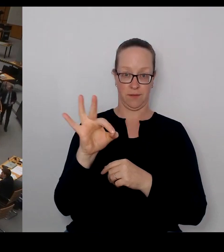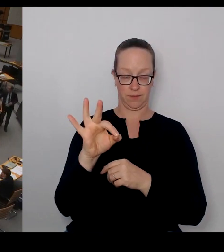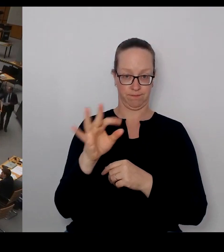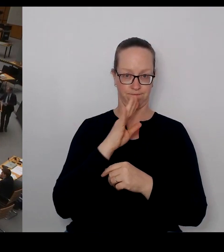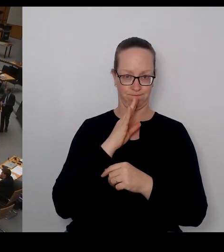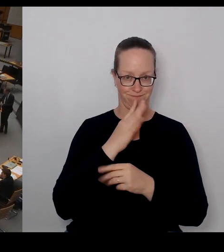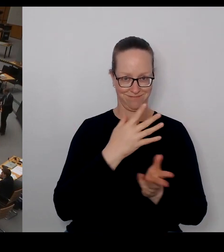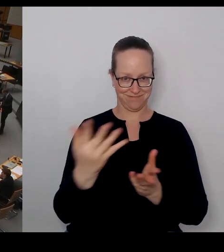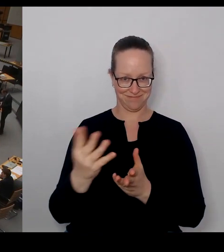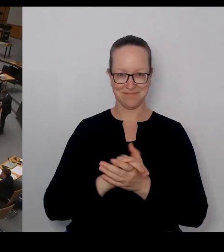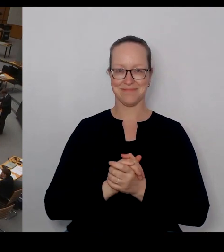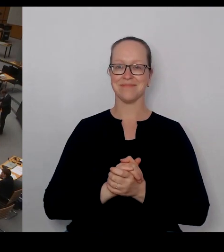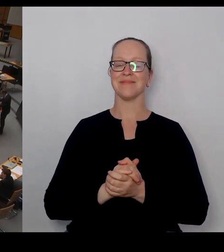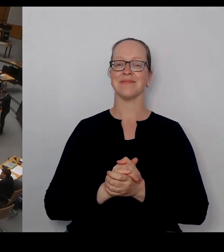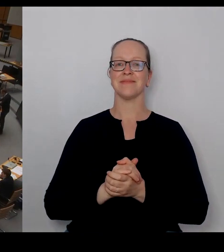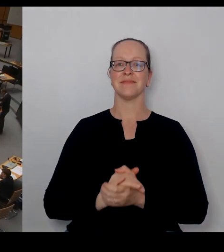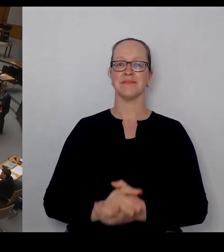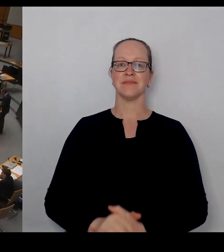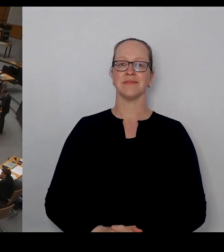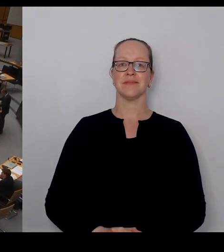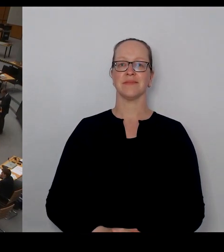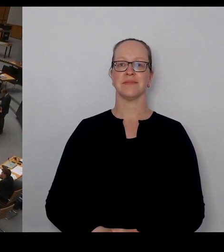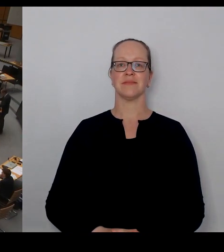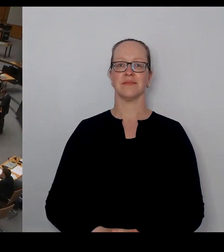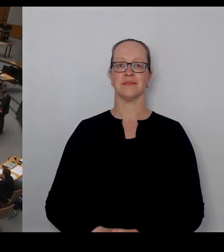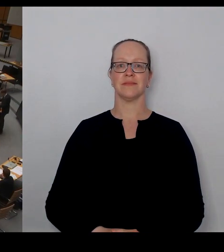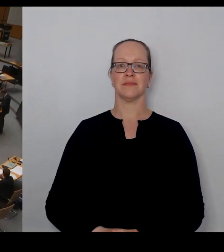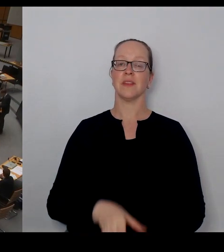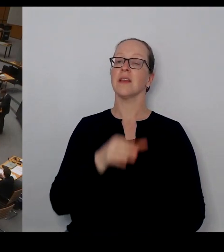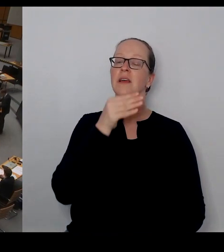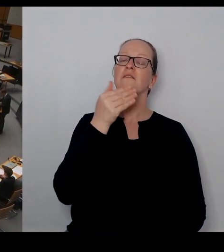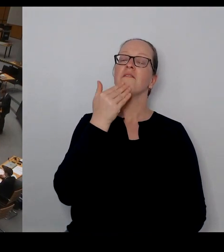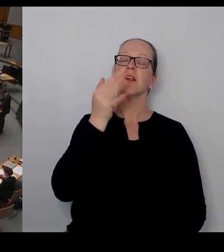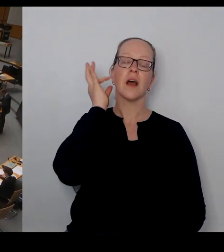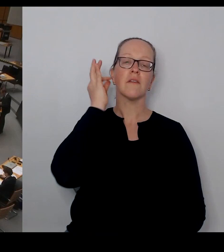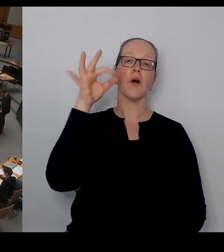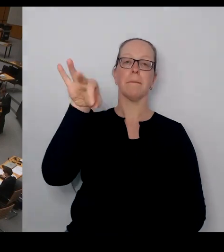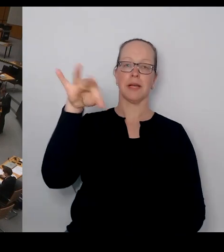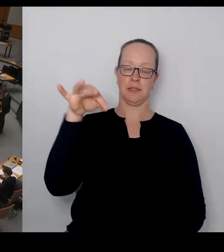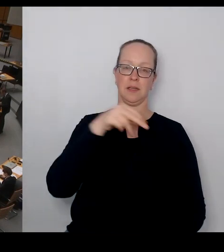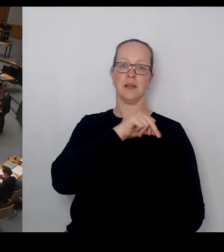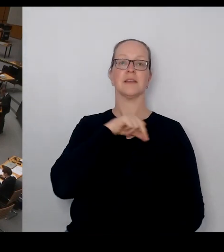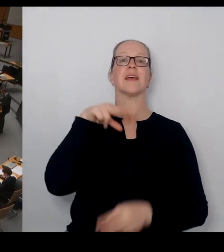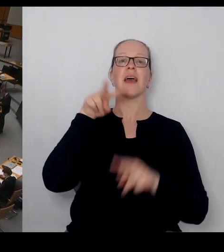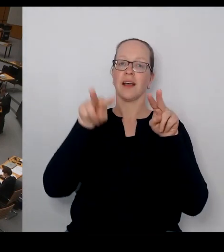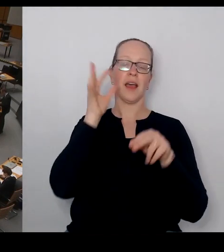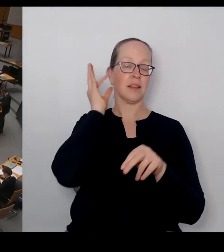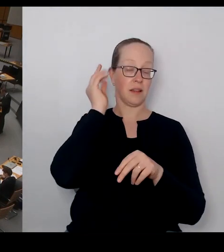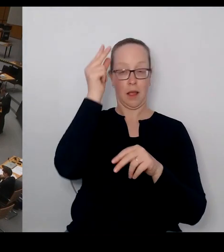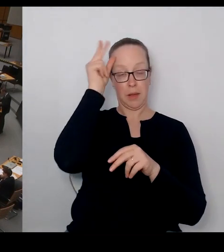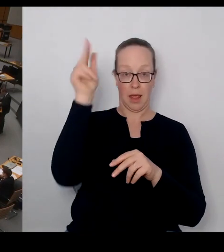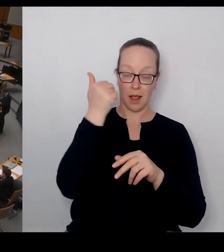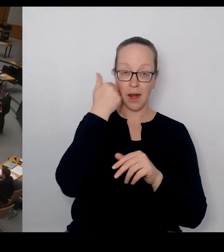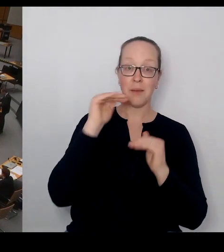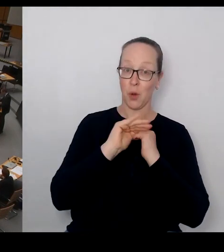Vielen Dank! Frau Präsidentin! Meine sehr geehrten Damen und Herren! Liebe Kolleginnen und Kollegen! Liebe geschätzte Frau Kollegin Gebel Die Senatorin war die